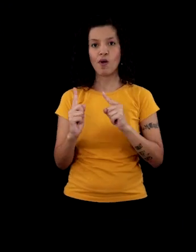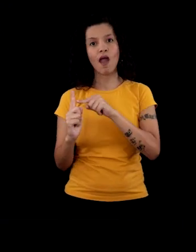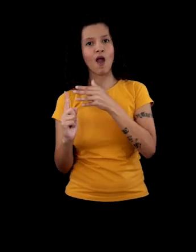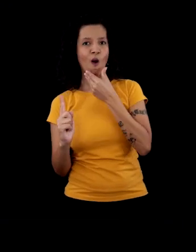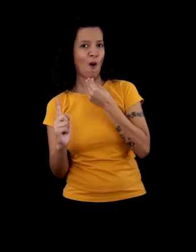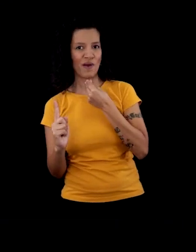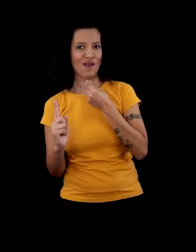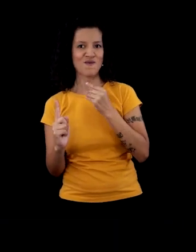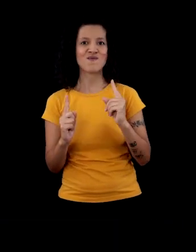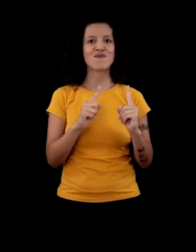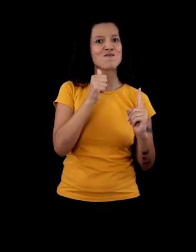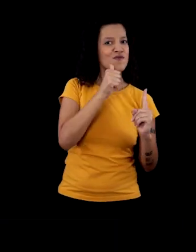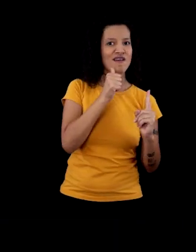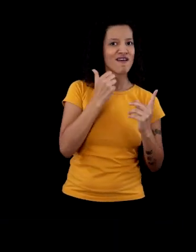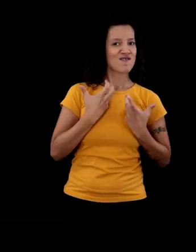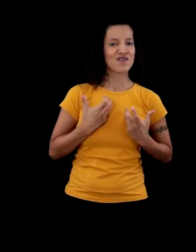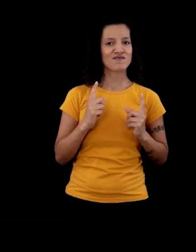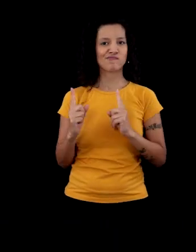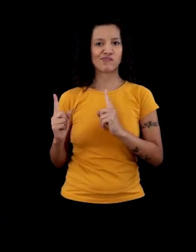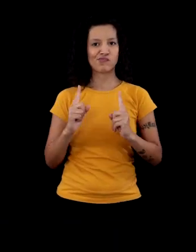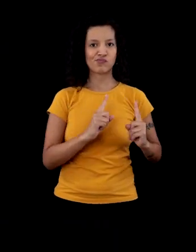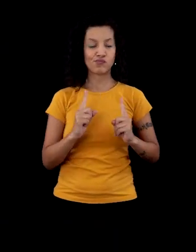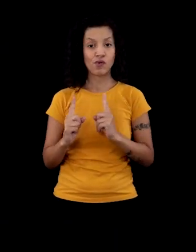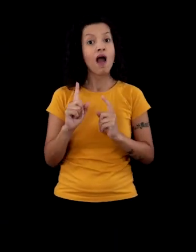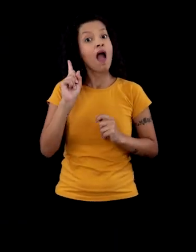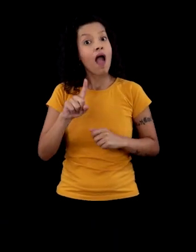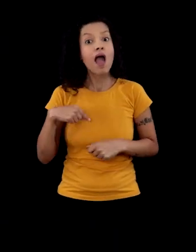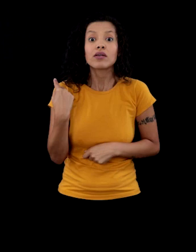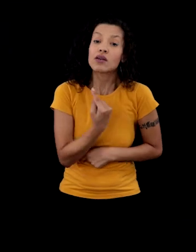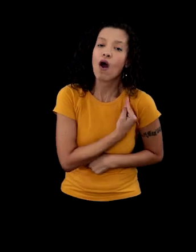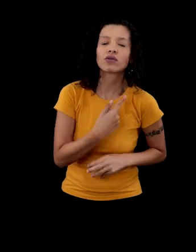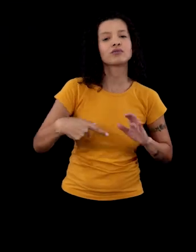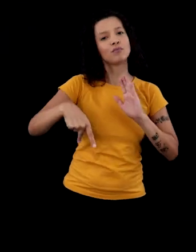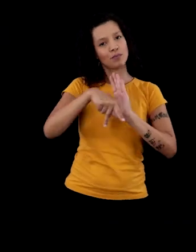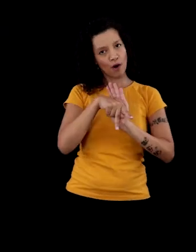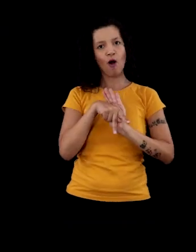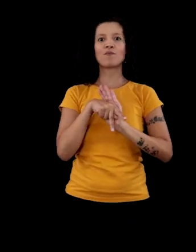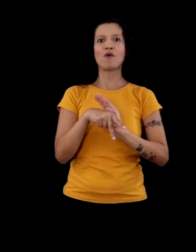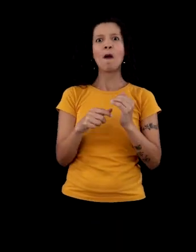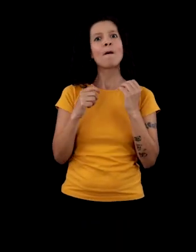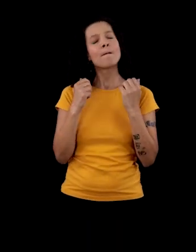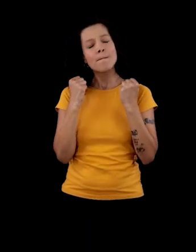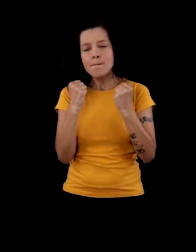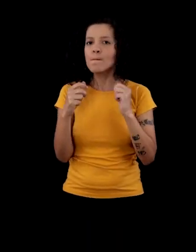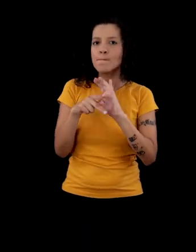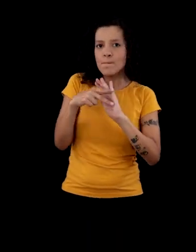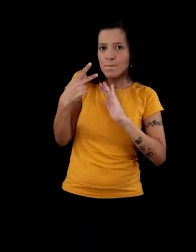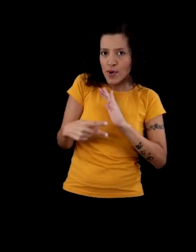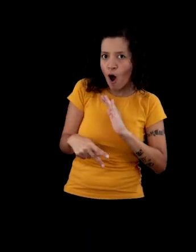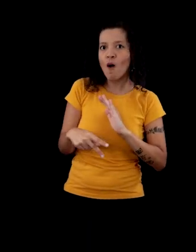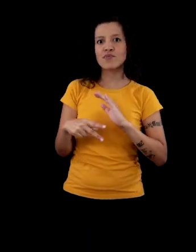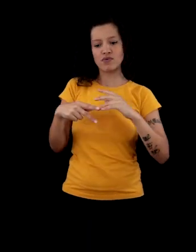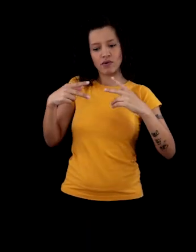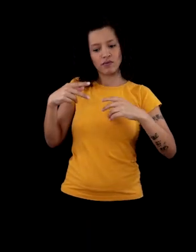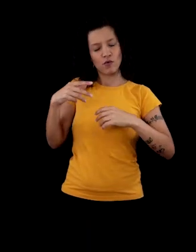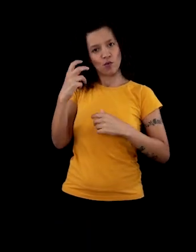Nem ela nem ele. E esse carimbó que digo que é o carimbó nosso, verdadeiro, caboclo mesmo.